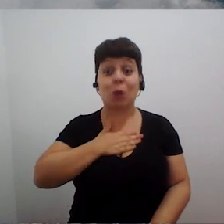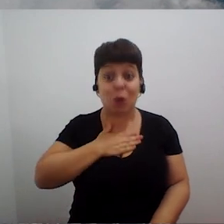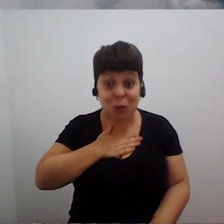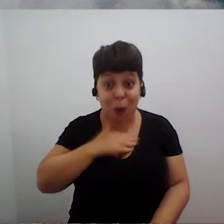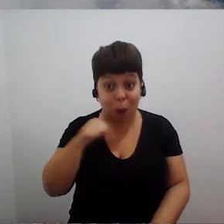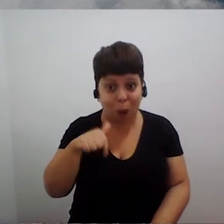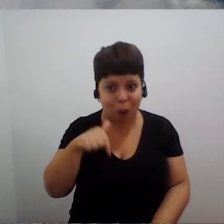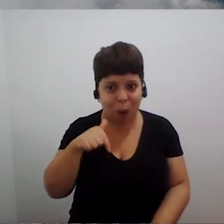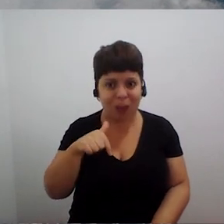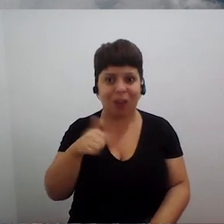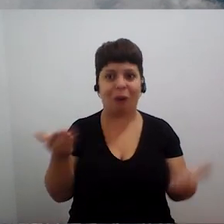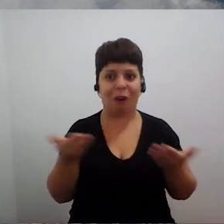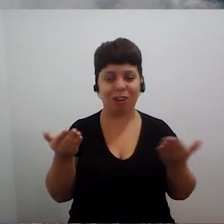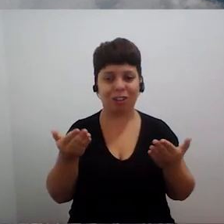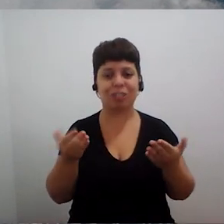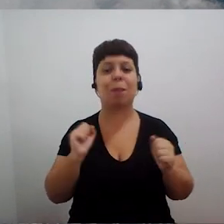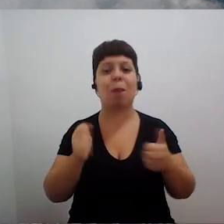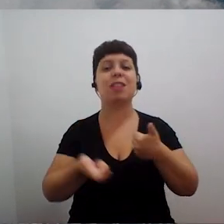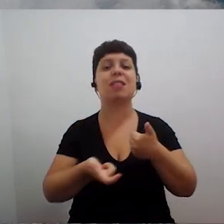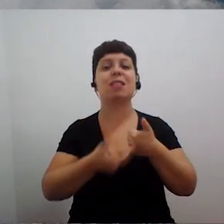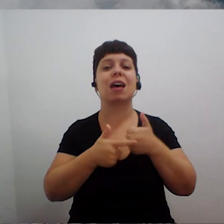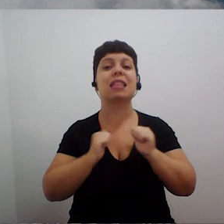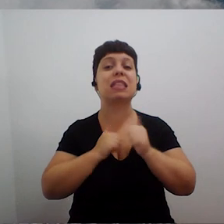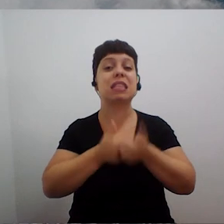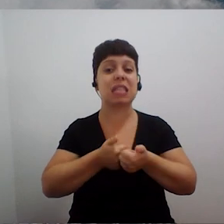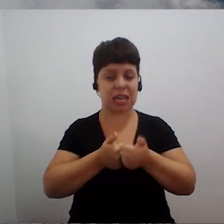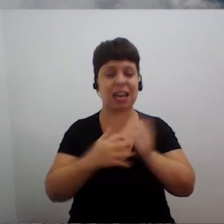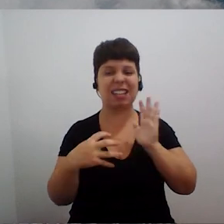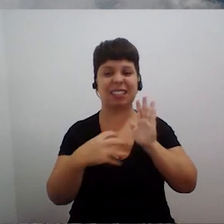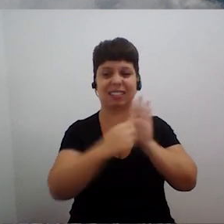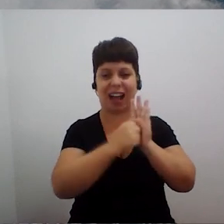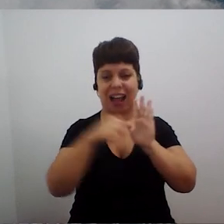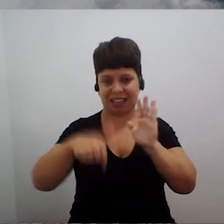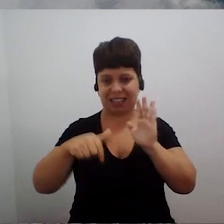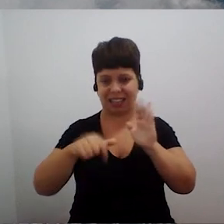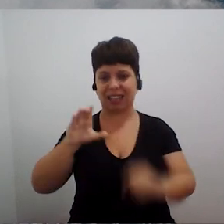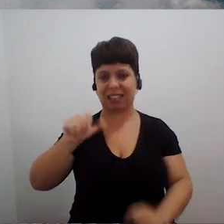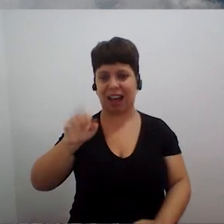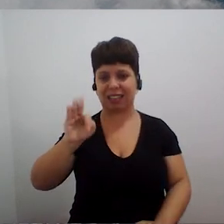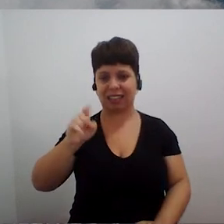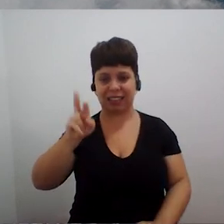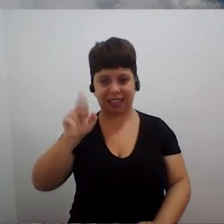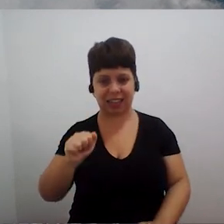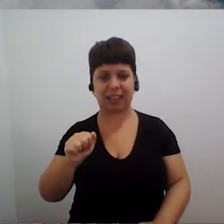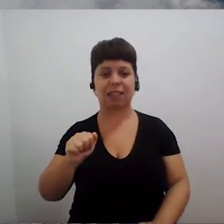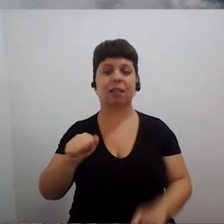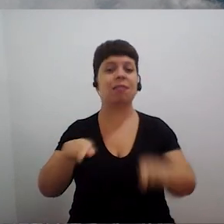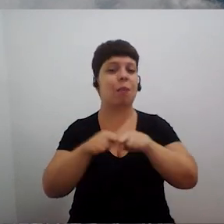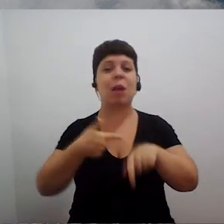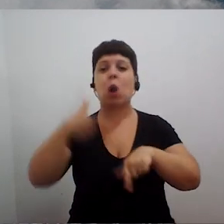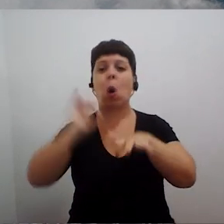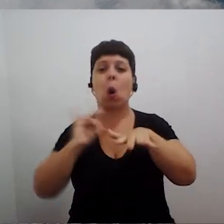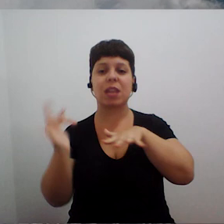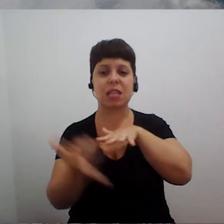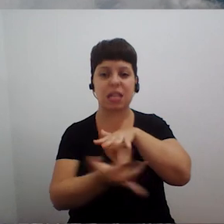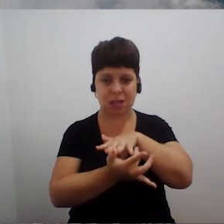E se você gostou né desse episódio siga a gente no canal da cátedra aqui no YouTube e em outras redes